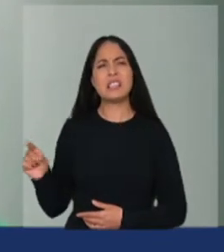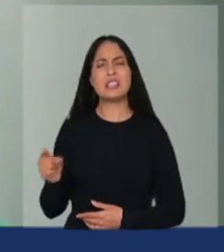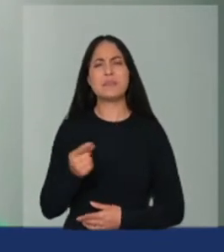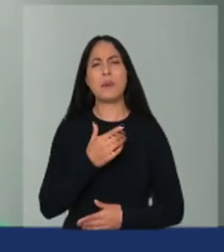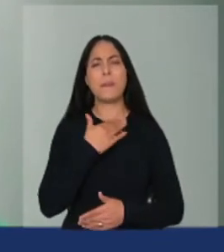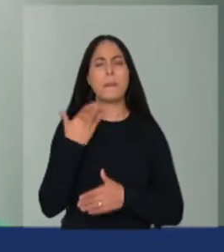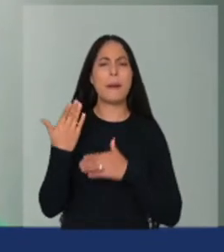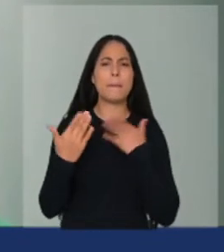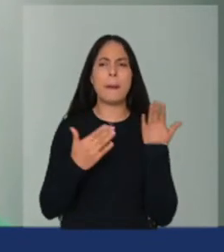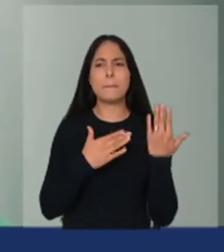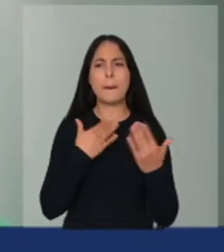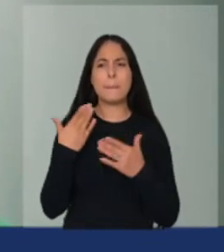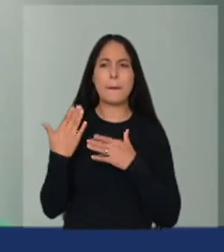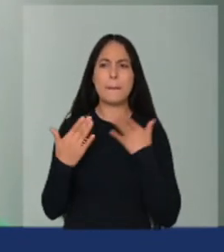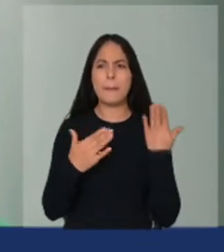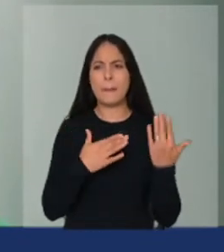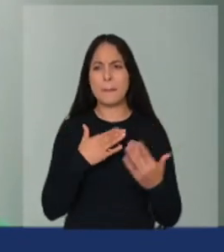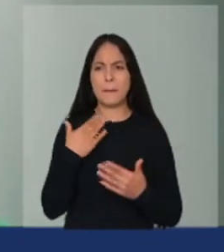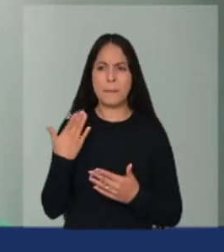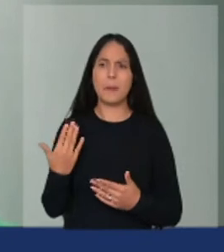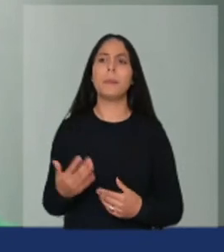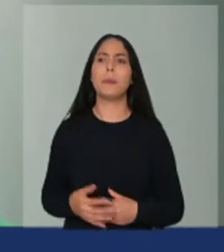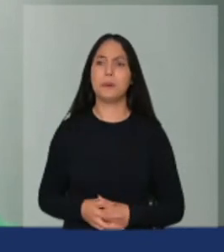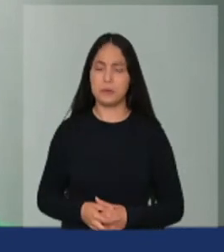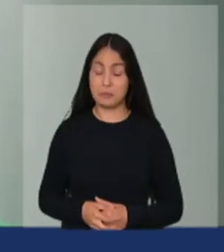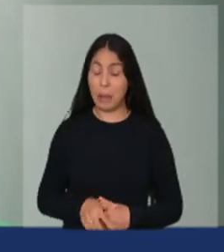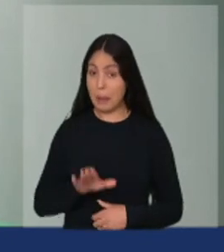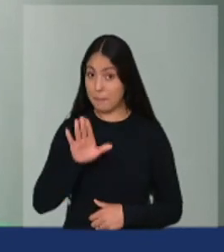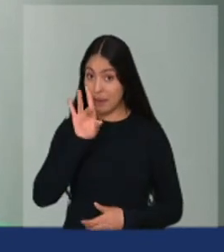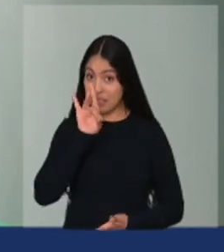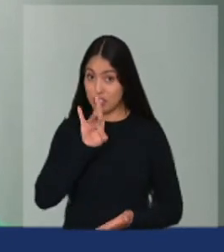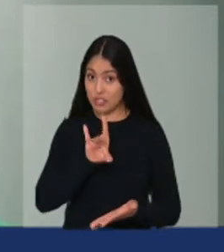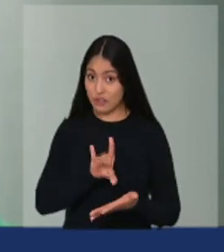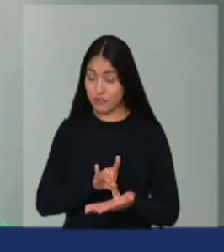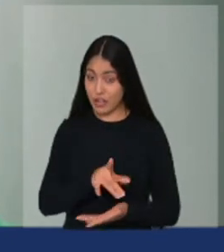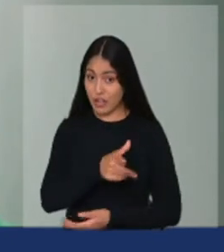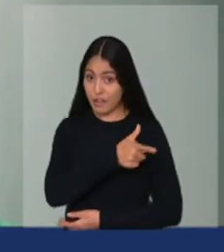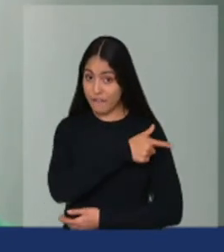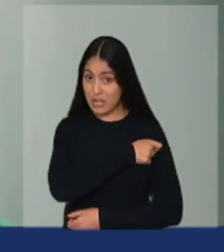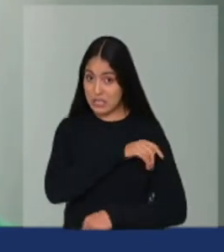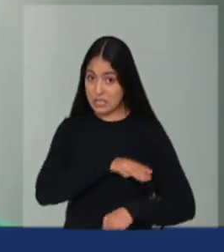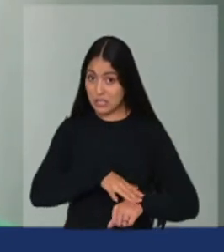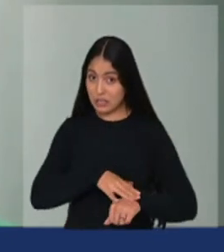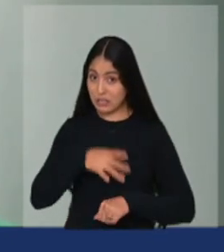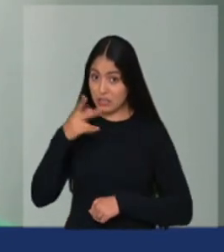AO AUTORITÁRIOS FORA BOLSONARO. [PRESIDENTE]: OBRIGADO, DEPUTADO, CONVIDO PARA FAZER USO DA PALAVRA, A